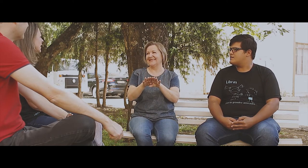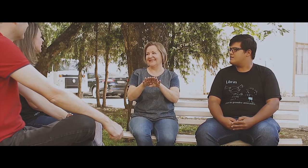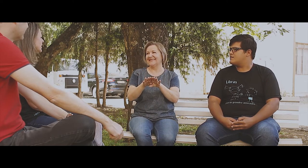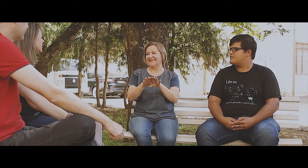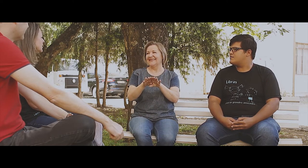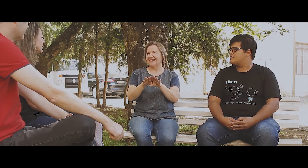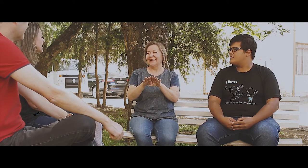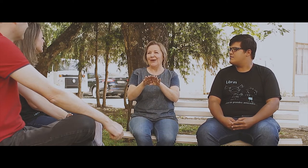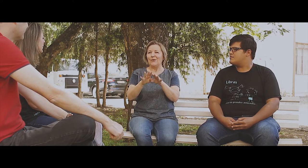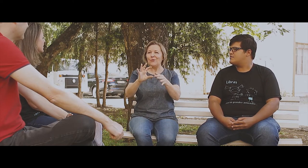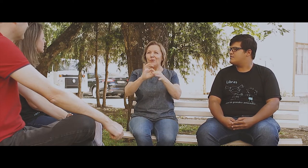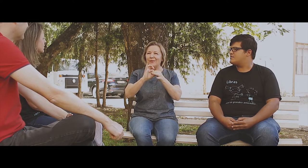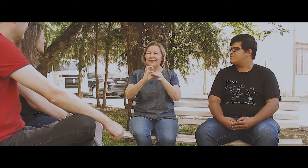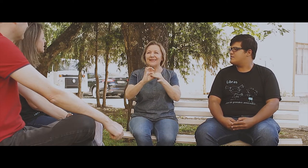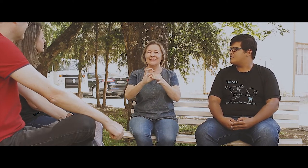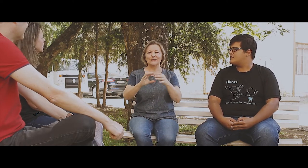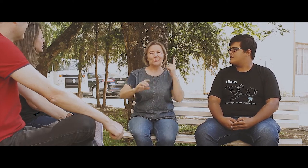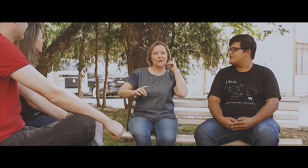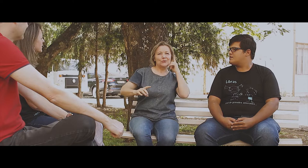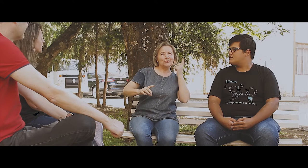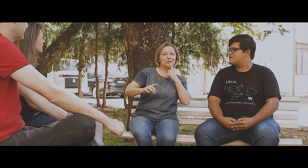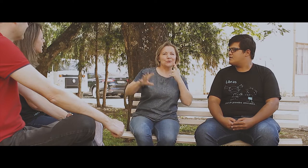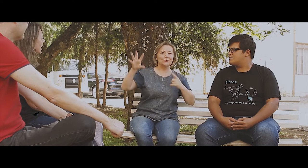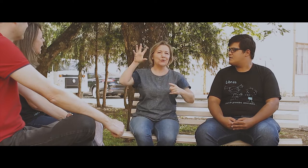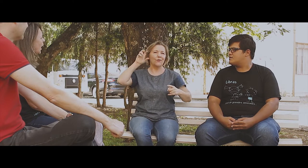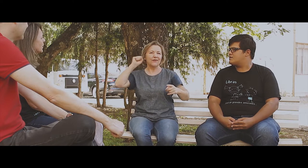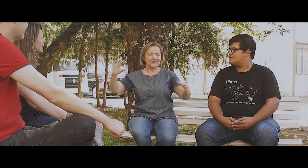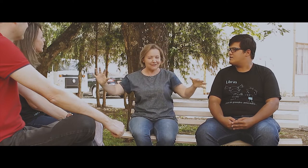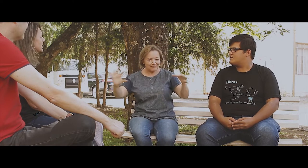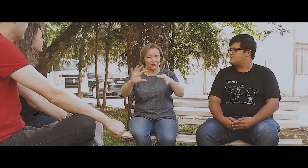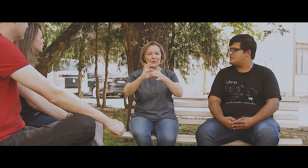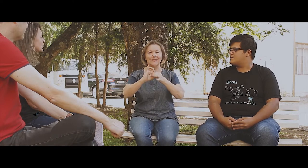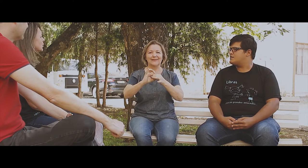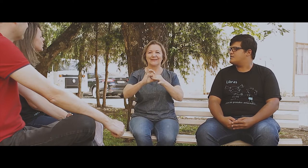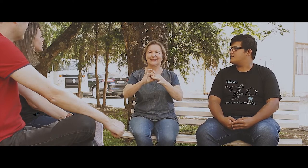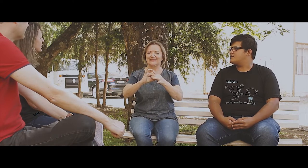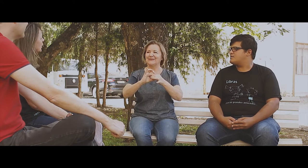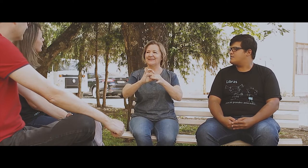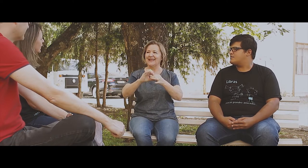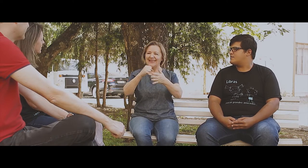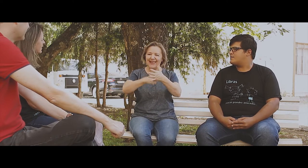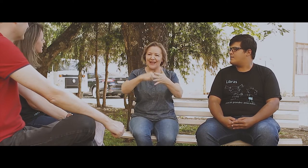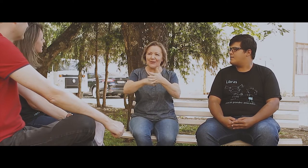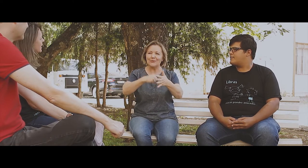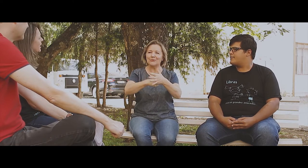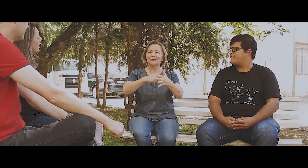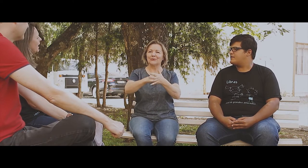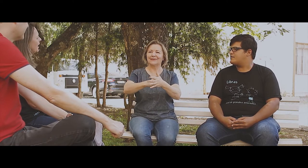Então são essas coisas importantes; a união entre surdos e ouvintes.